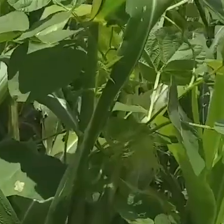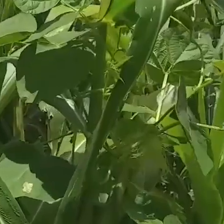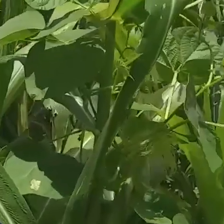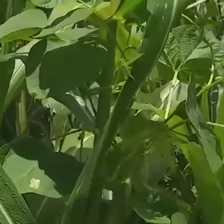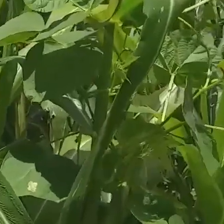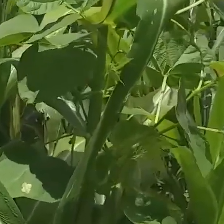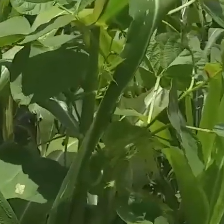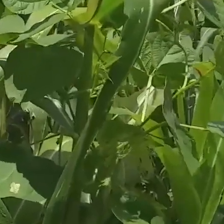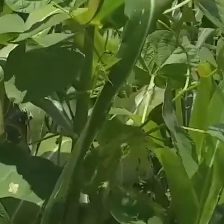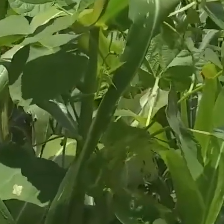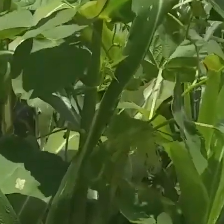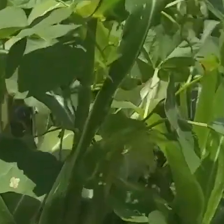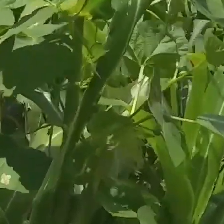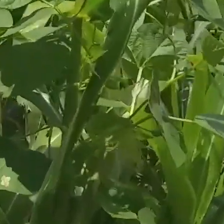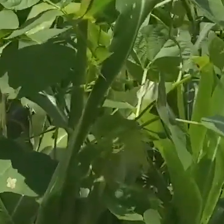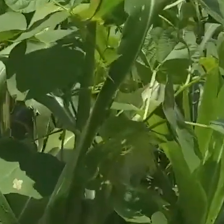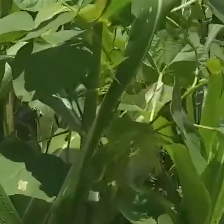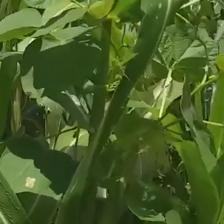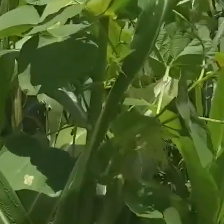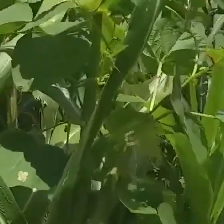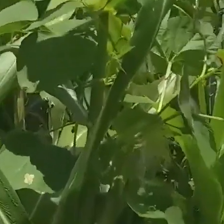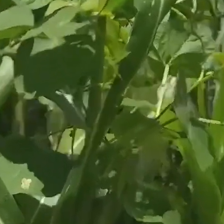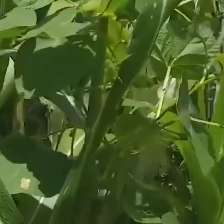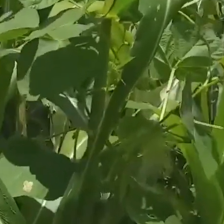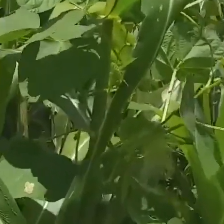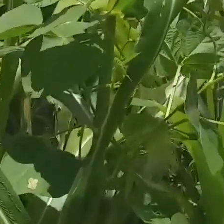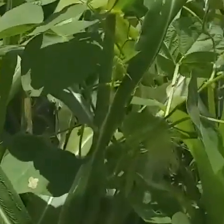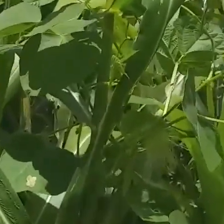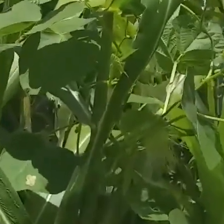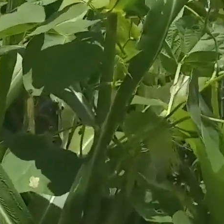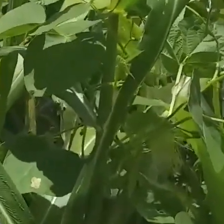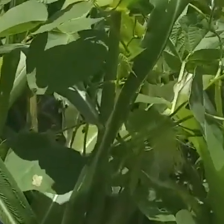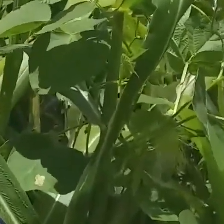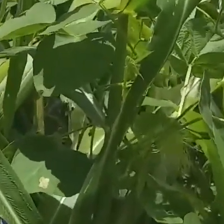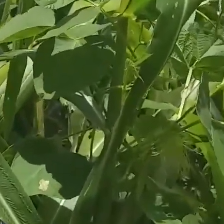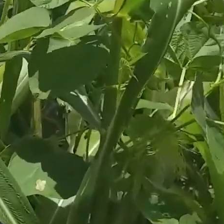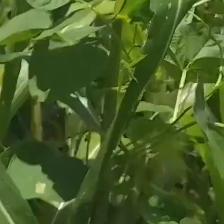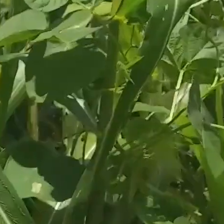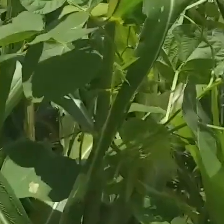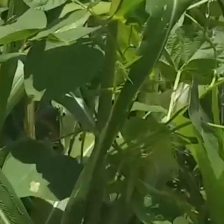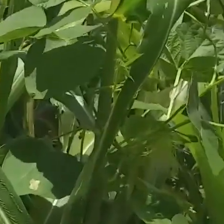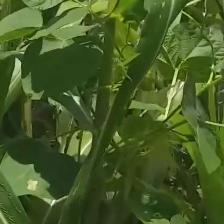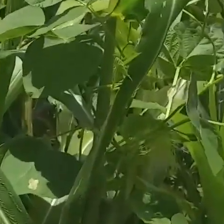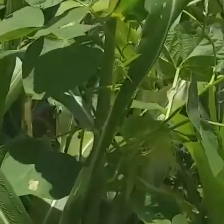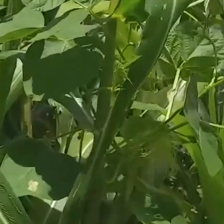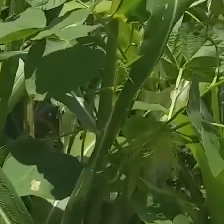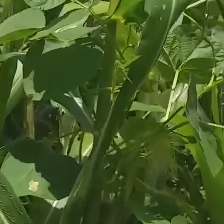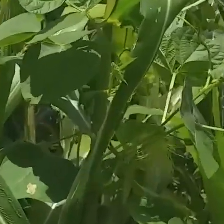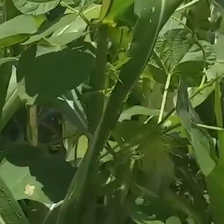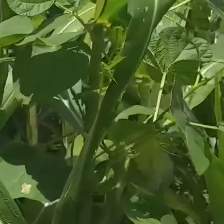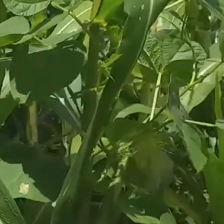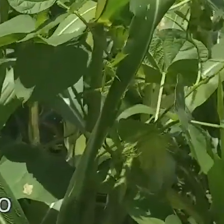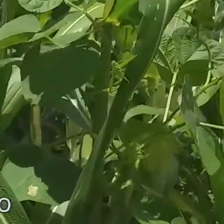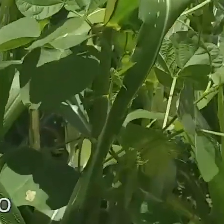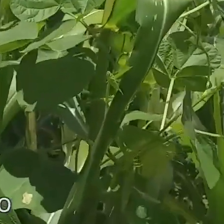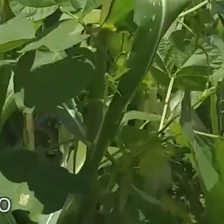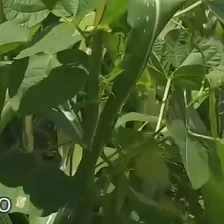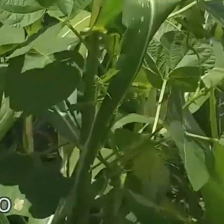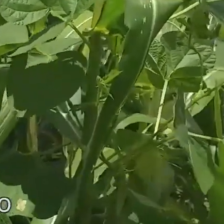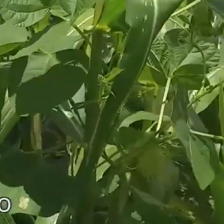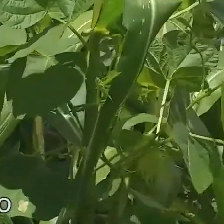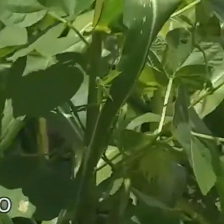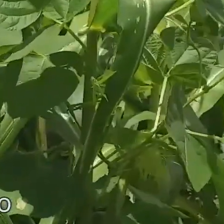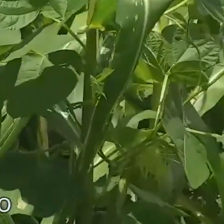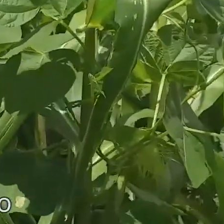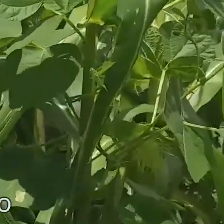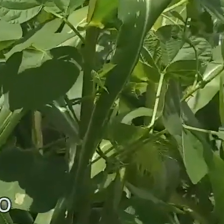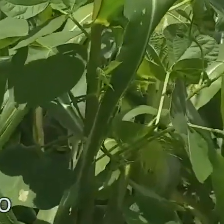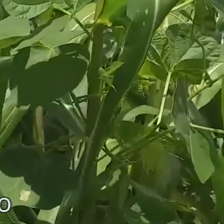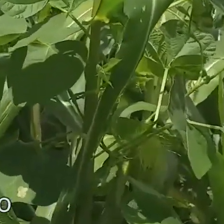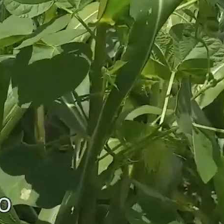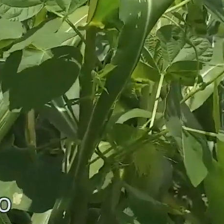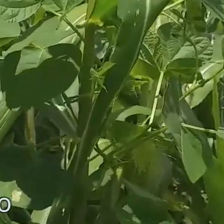de diferentes colores blanco amarillo rojo negrito y velat granos milenarios que se ha trascendido de